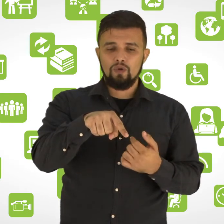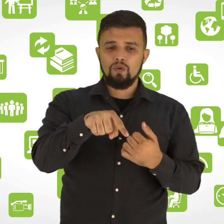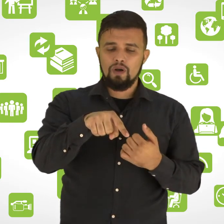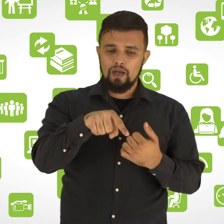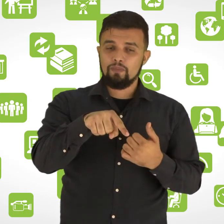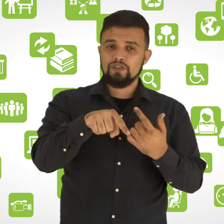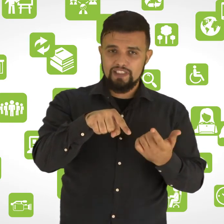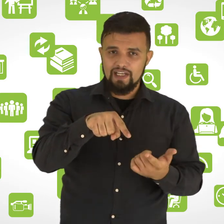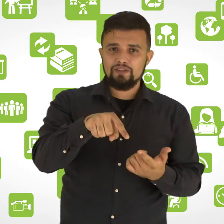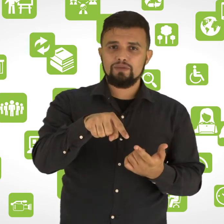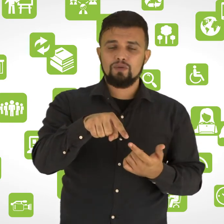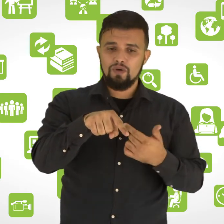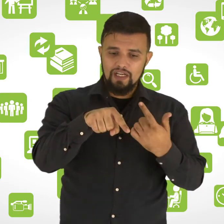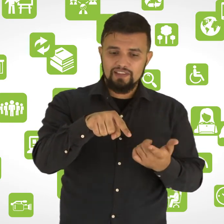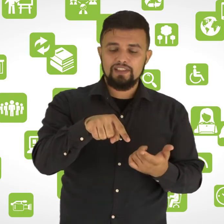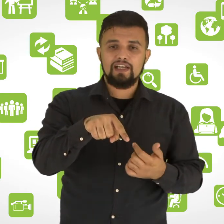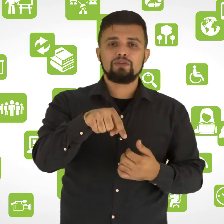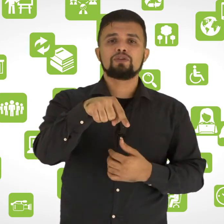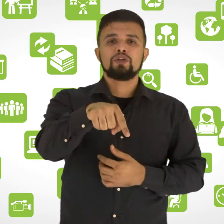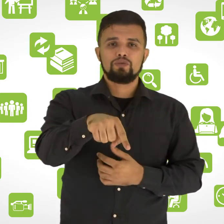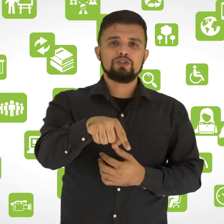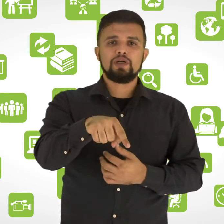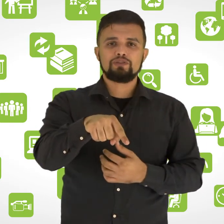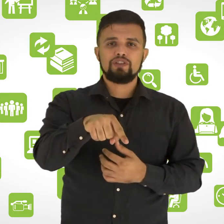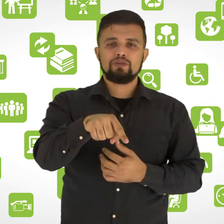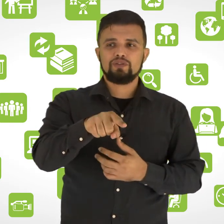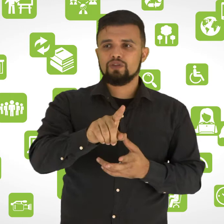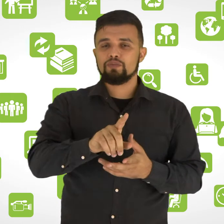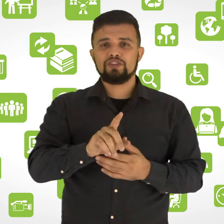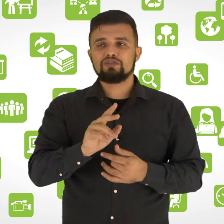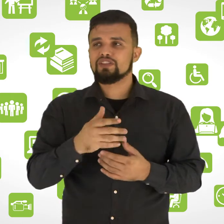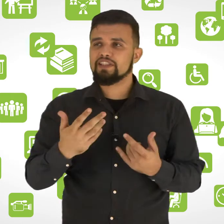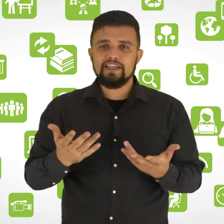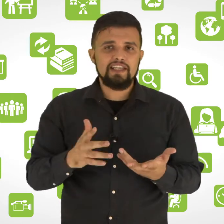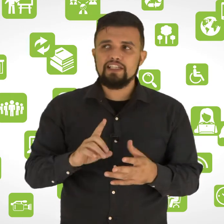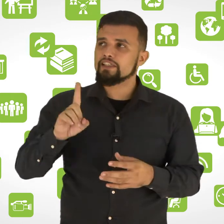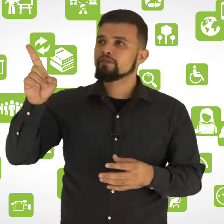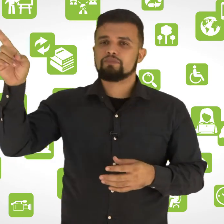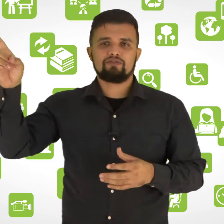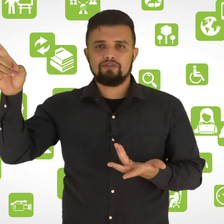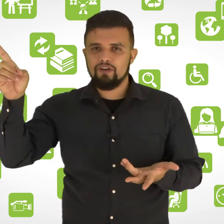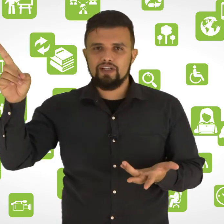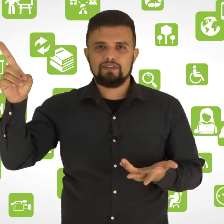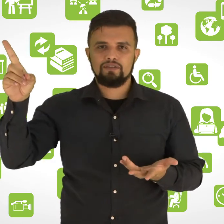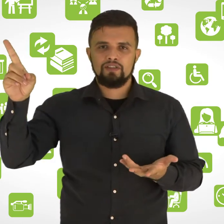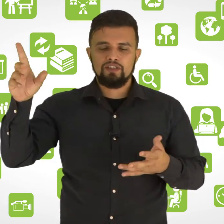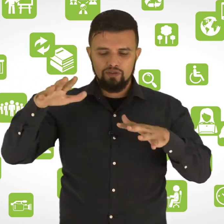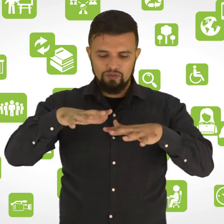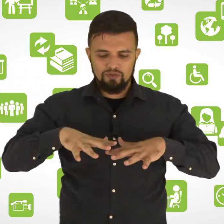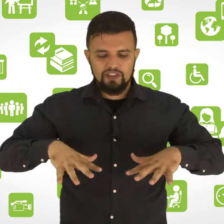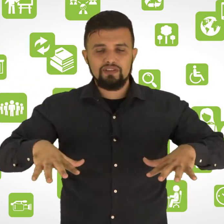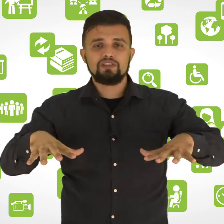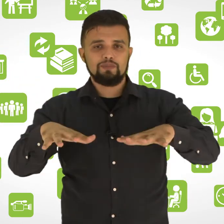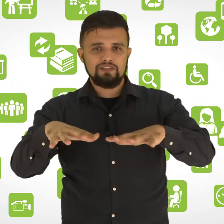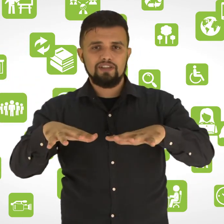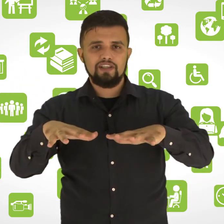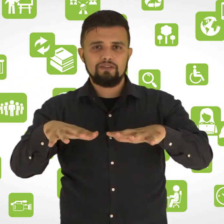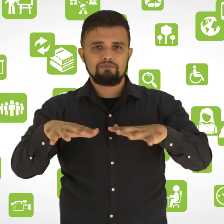Ou apontado, localizado no espaço neutro. Então, eu não preciso dizer "ele" pra fora se eu tô usando esse espaço aqui.